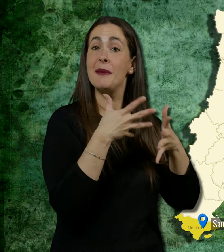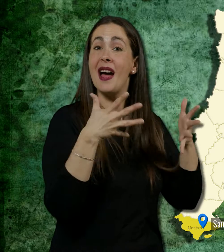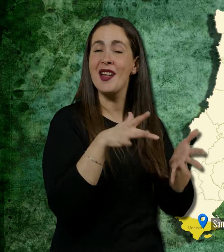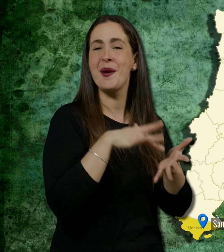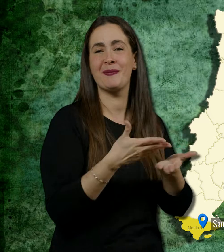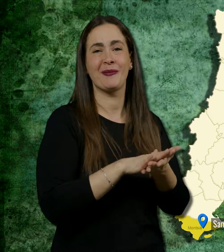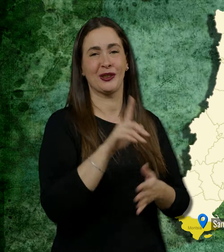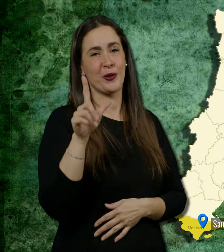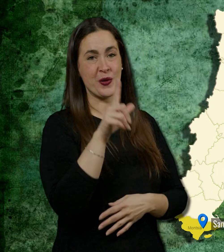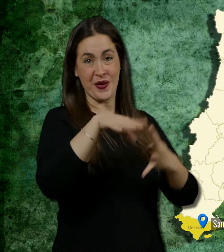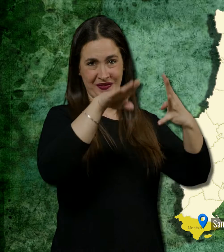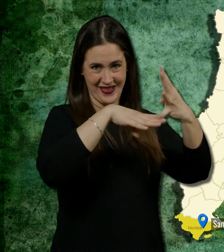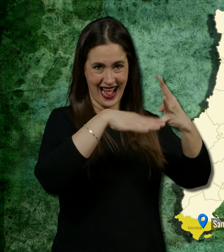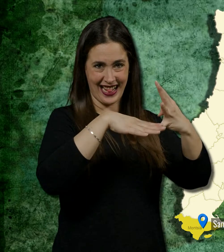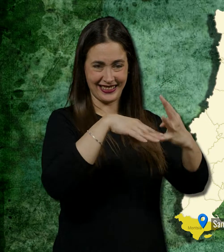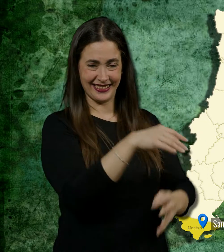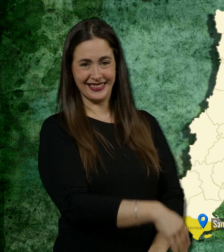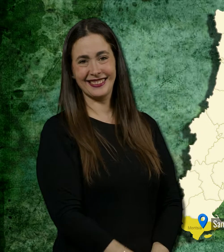Festa major: Finals de juliol.